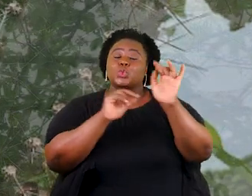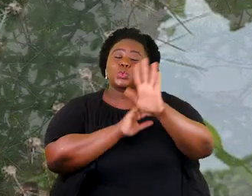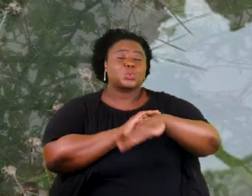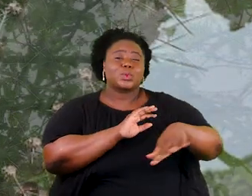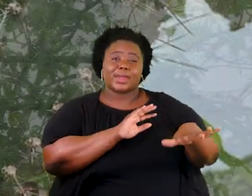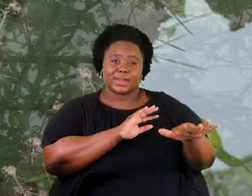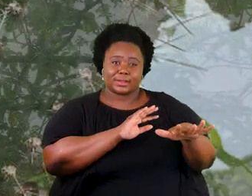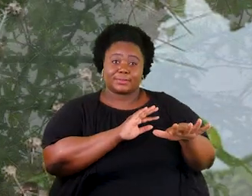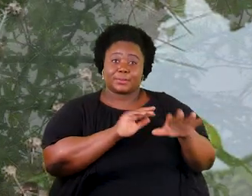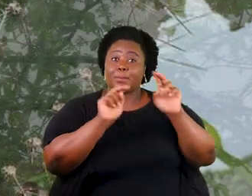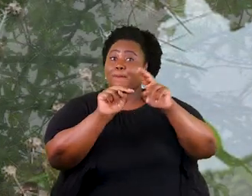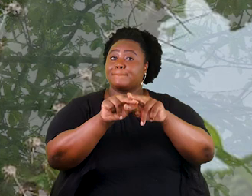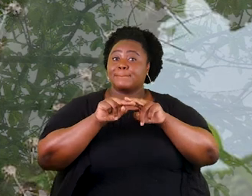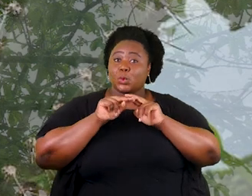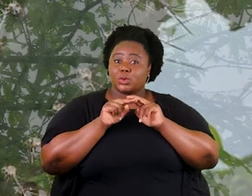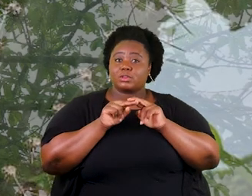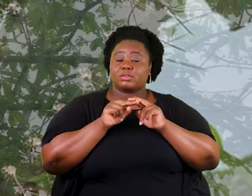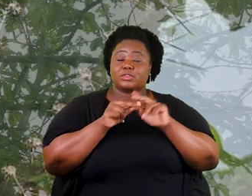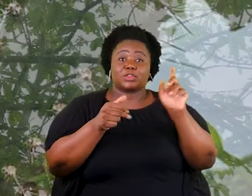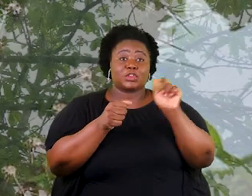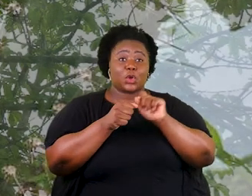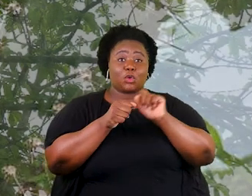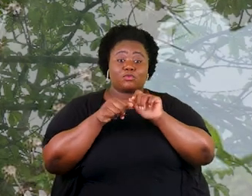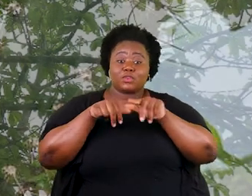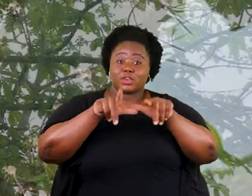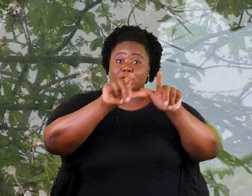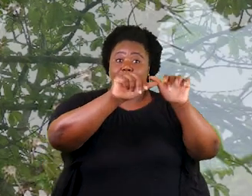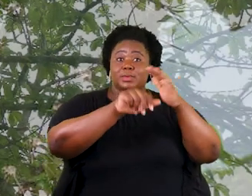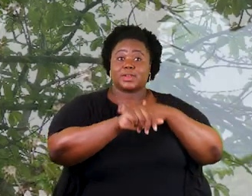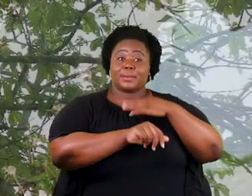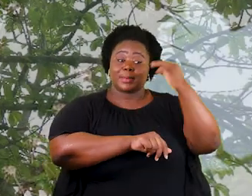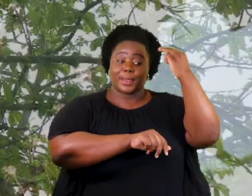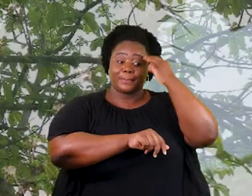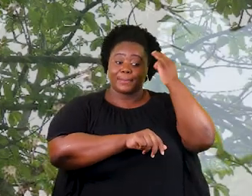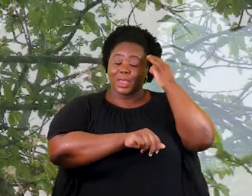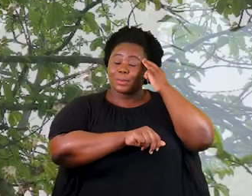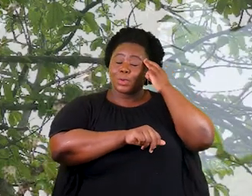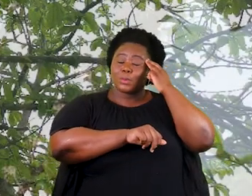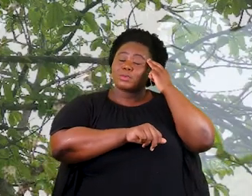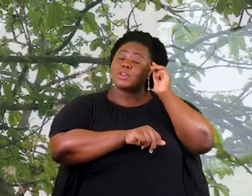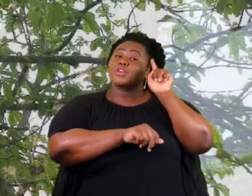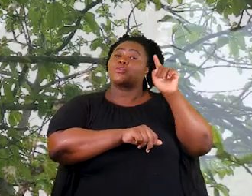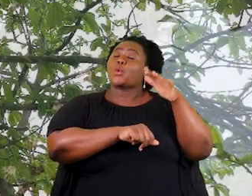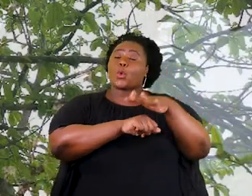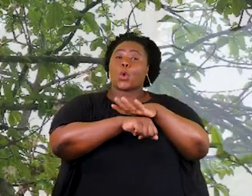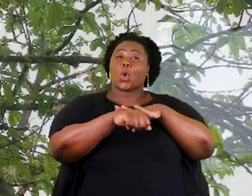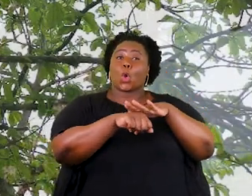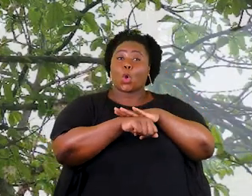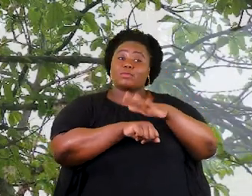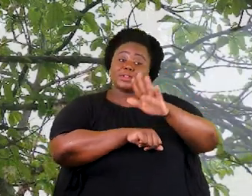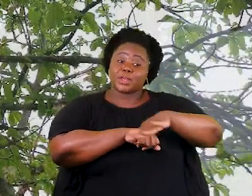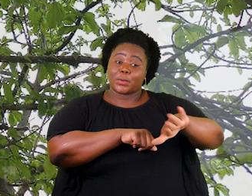Por isso fiz uma viagem nas minhas memórias e fui conversar com a criança que eu fui.